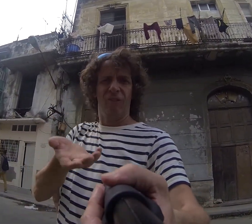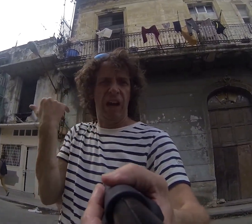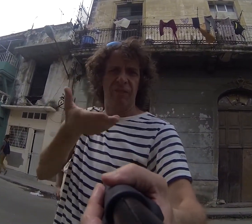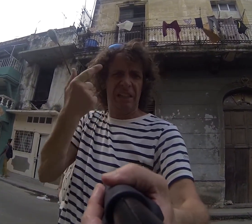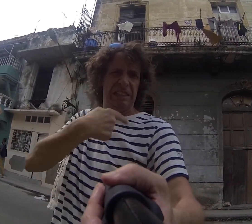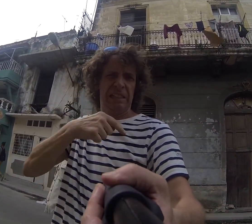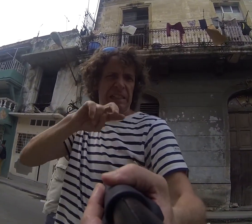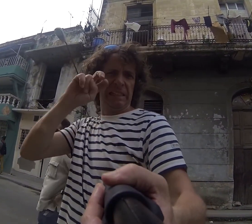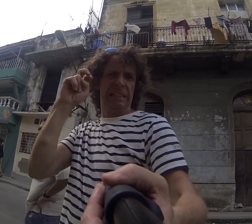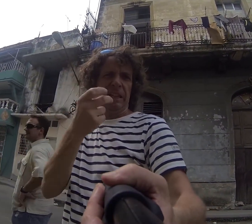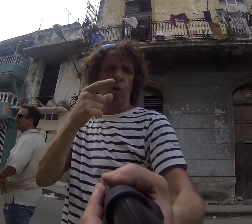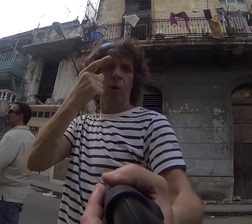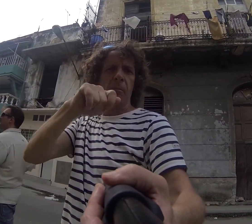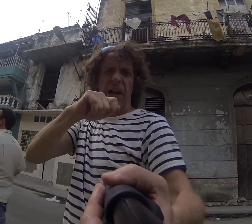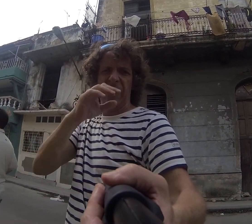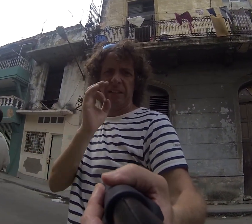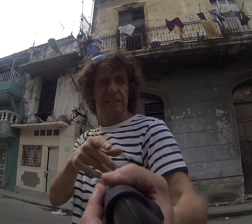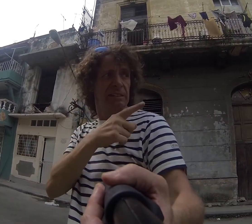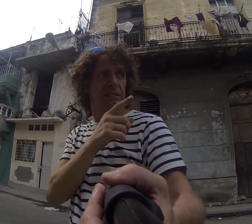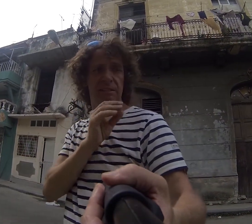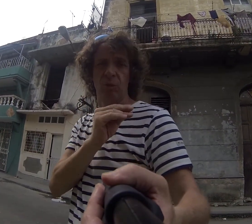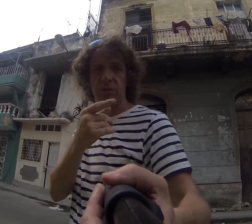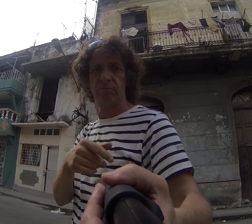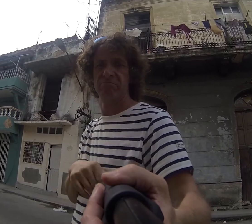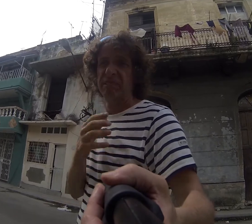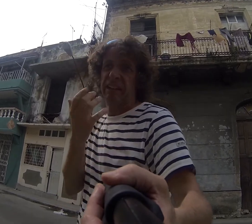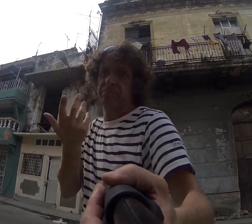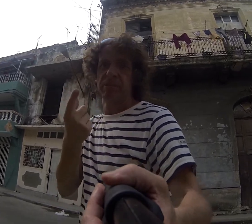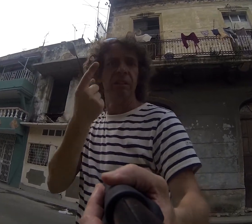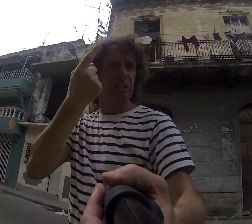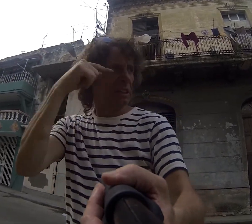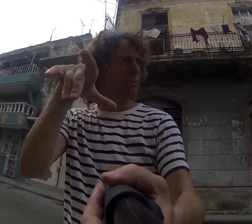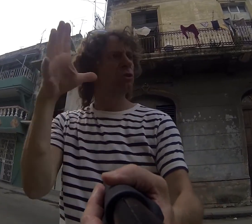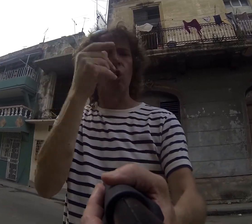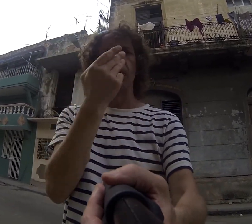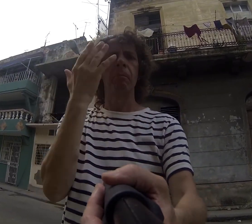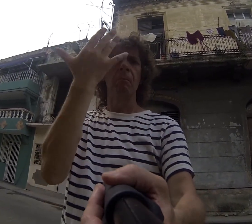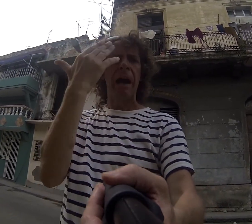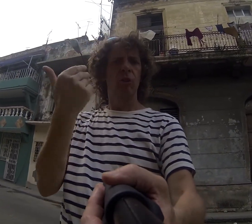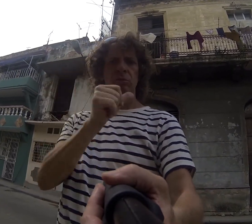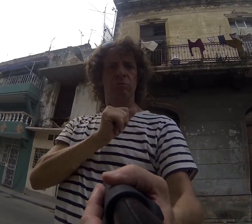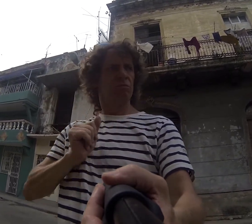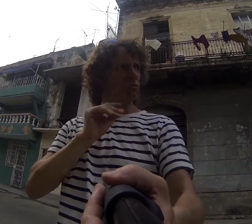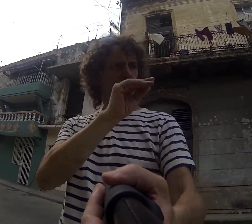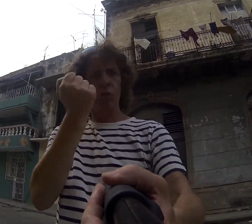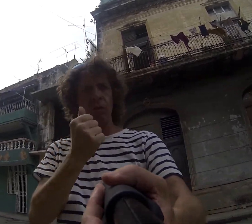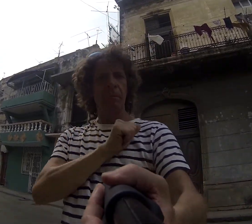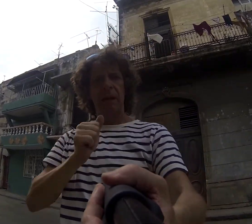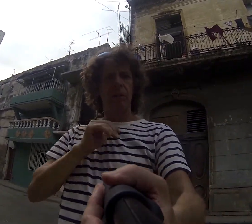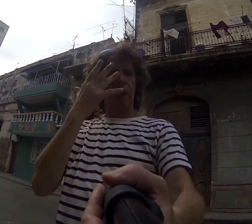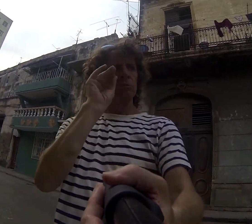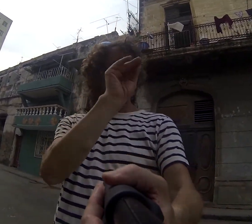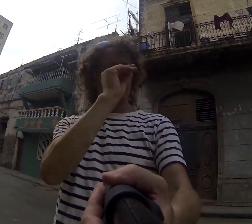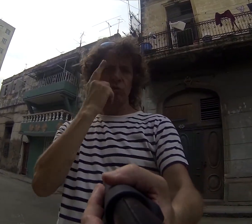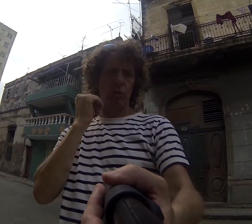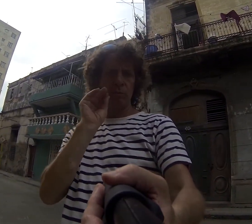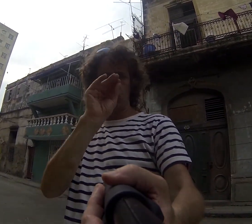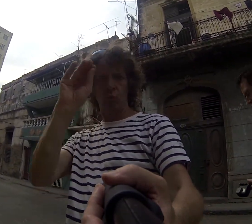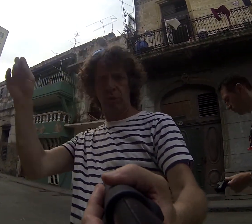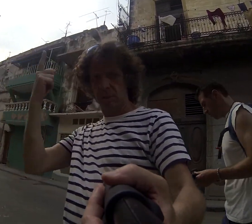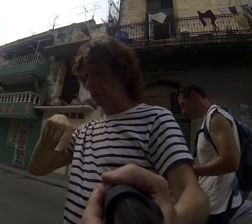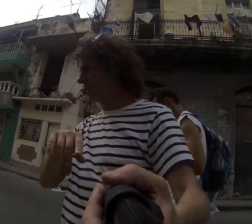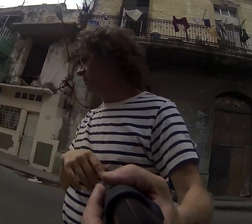Están quitando tornillos y piezas, son mecánicos ellos mismos